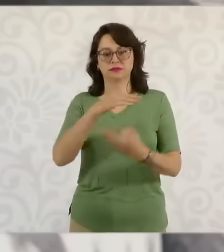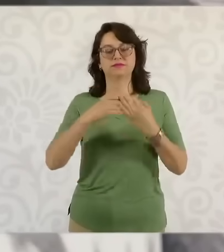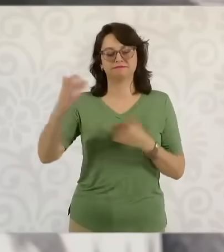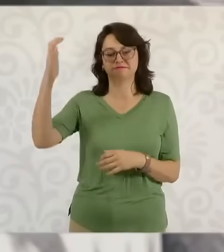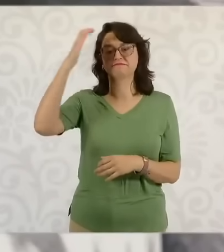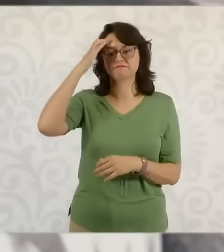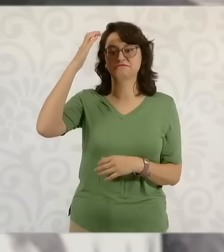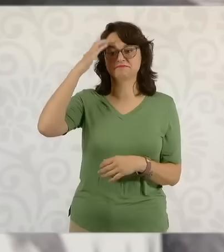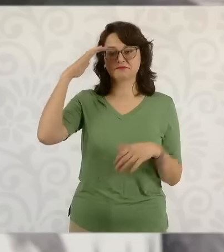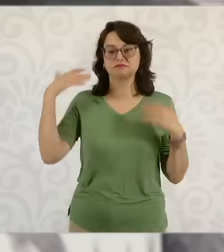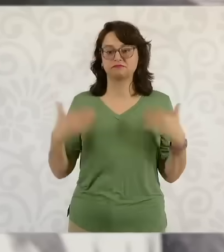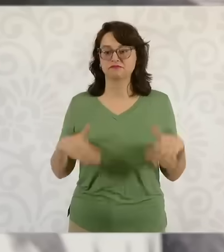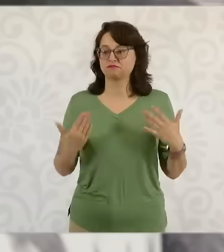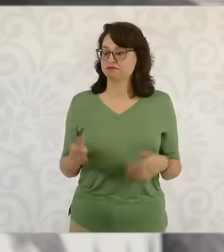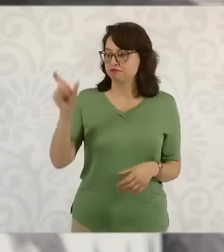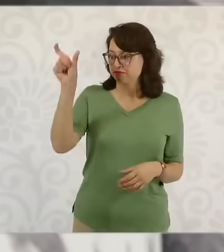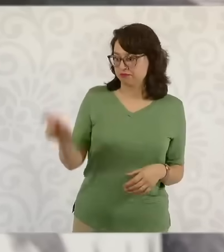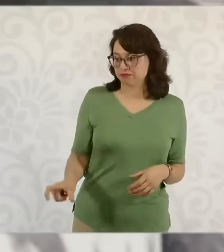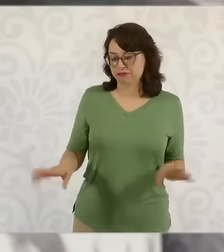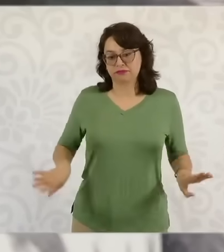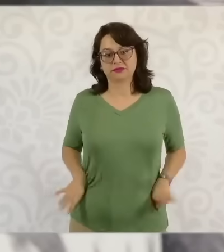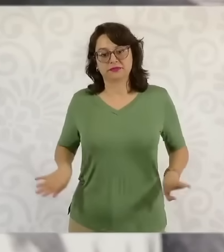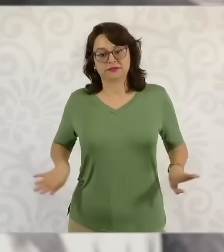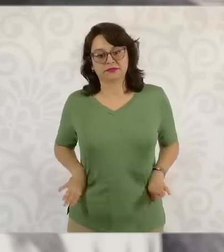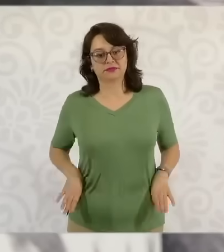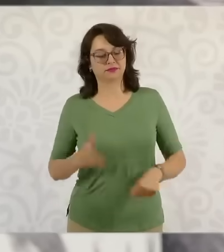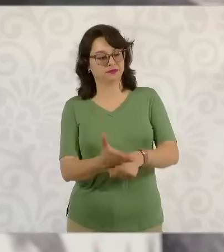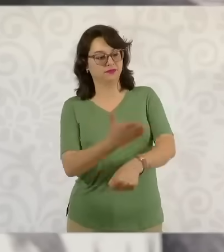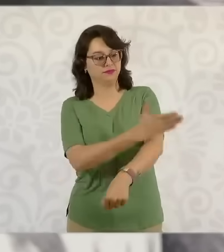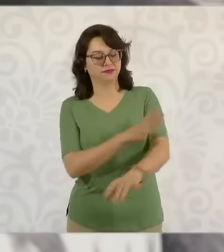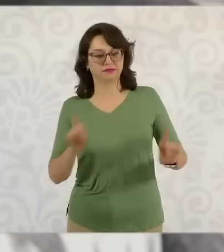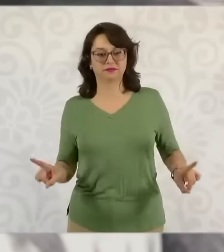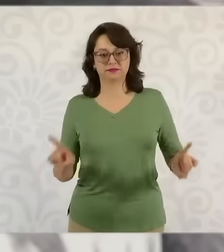es prueba de la afinidad y el compromiso que tuvo Francisco Villa con el movimiento